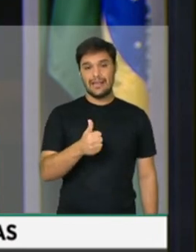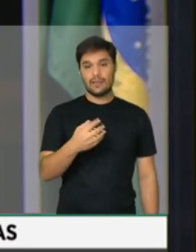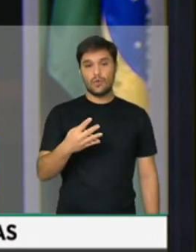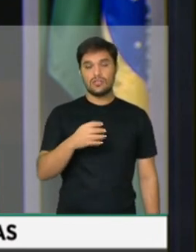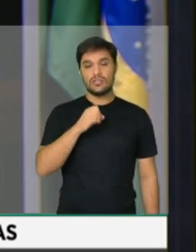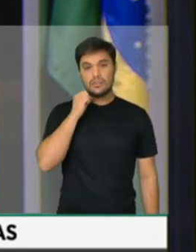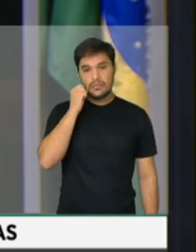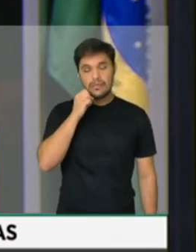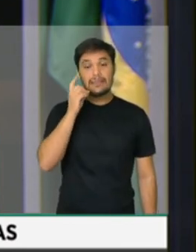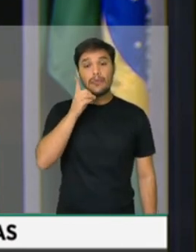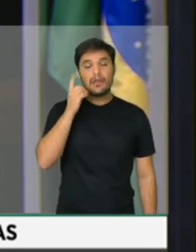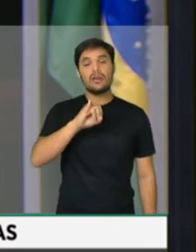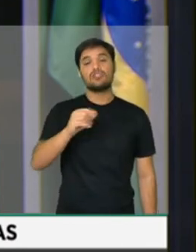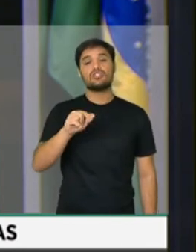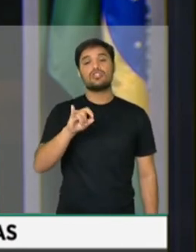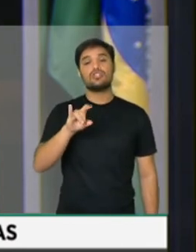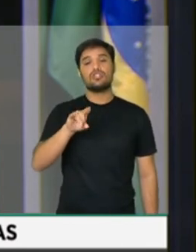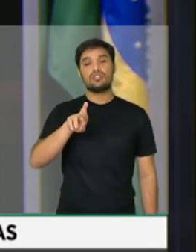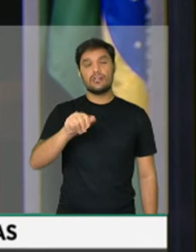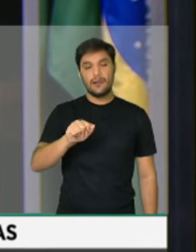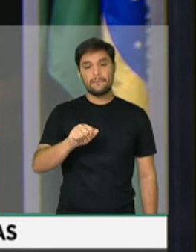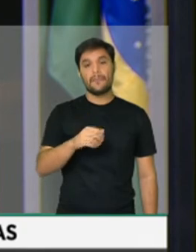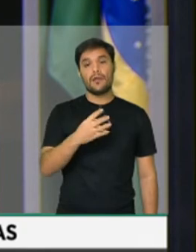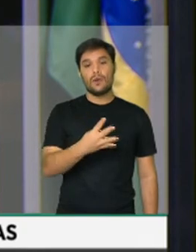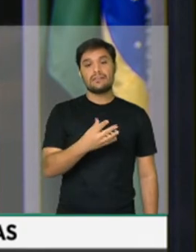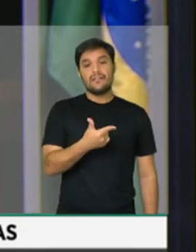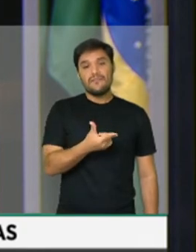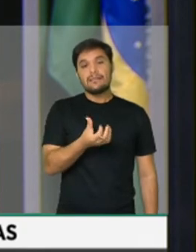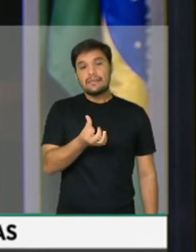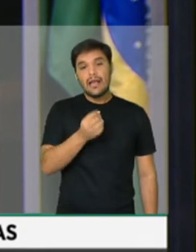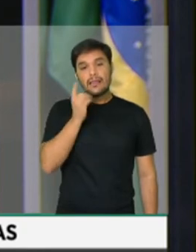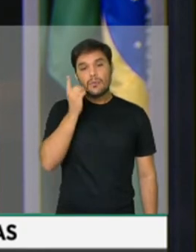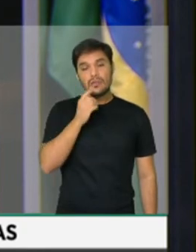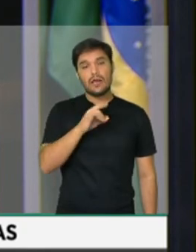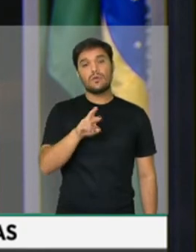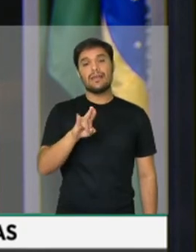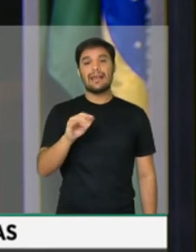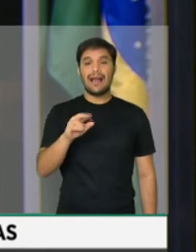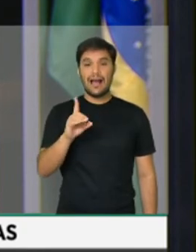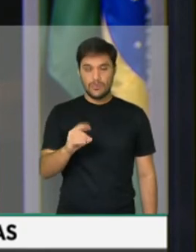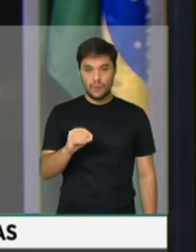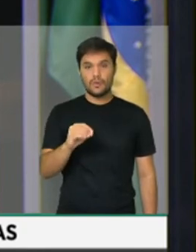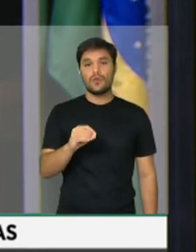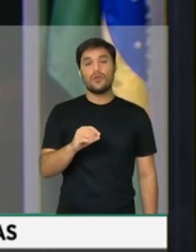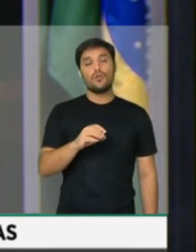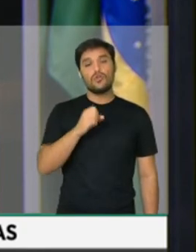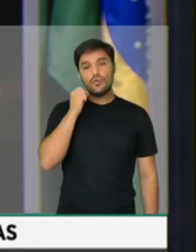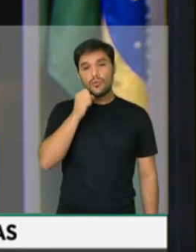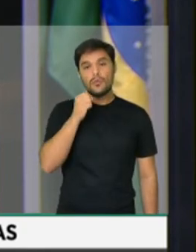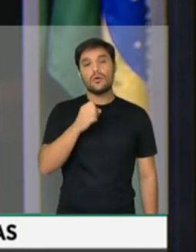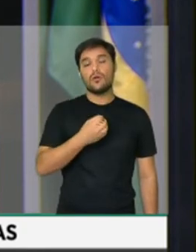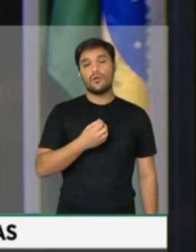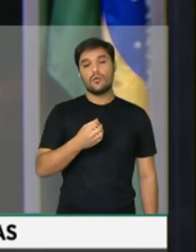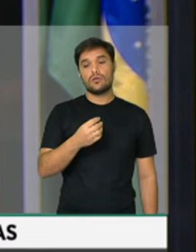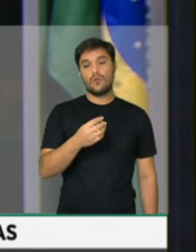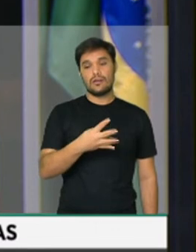PSOL DE SÃO PAULO, DEPUTADO DANILO CABRAL PSB PERNAMBUCO, 395 E 547 DEPUTADO ZÉ CARLOS